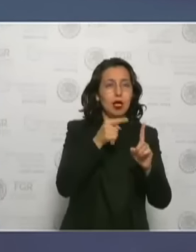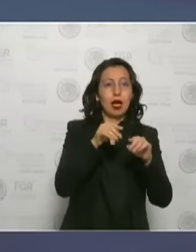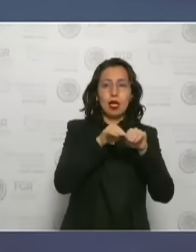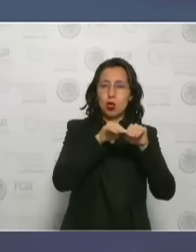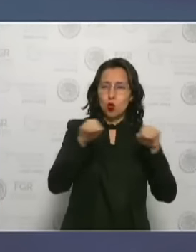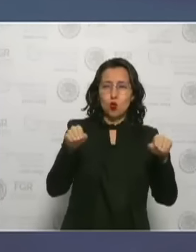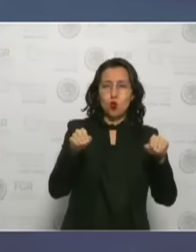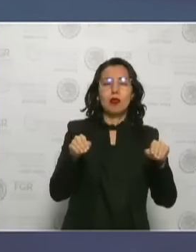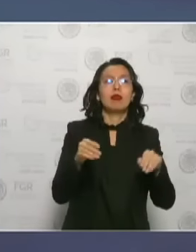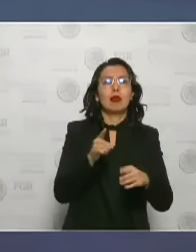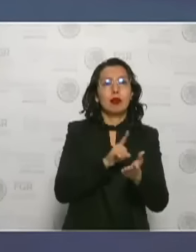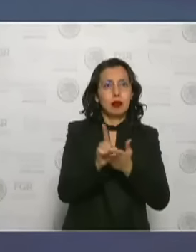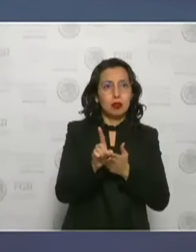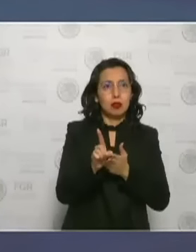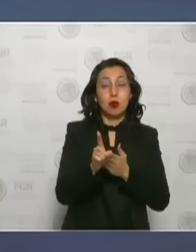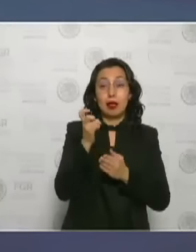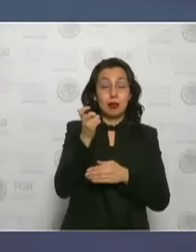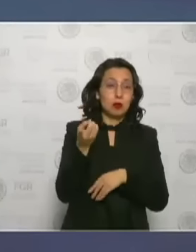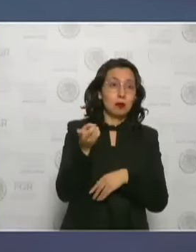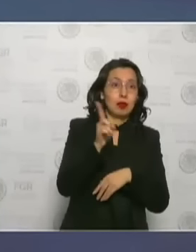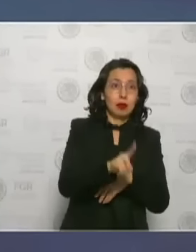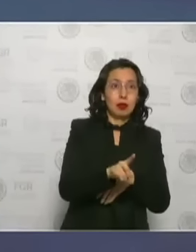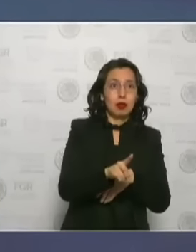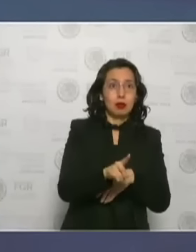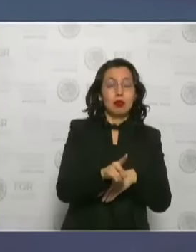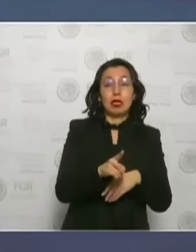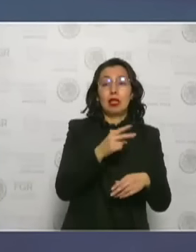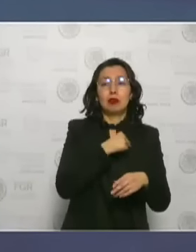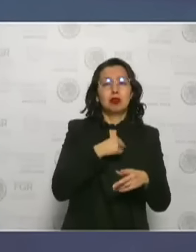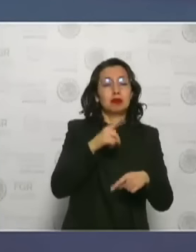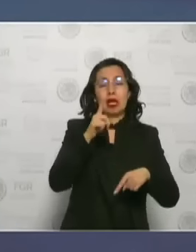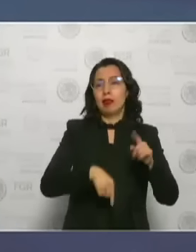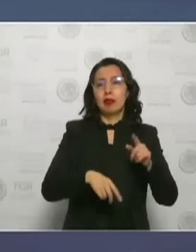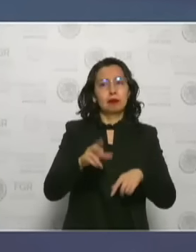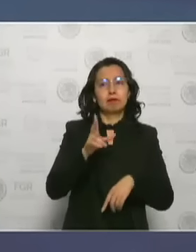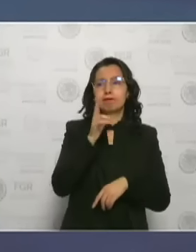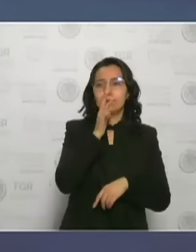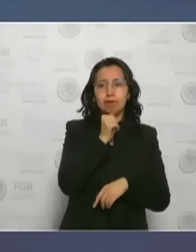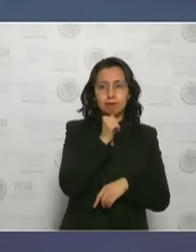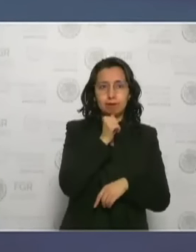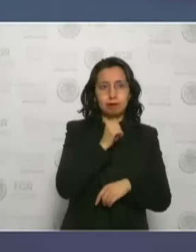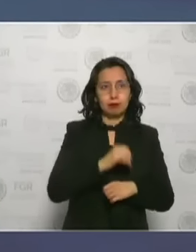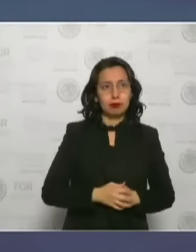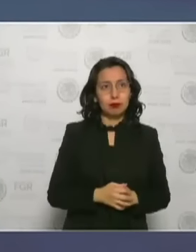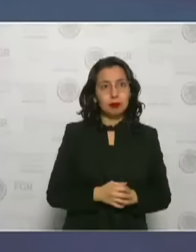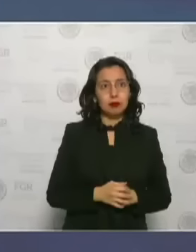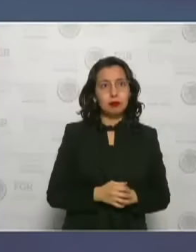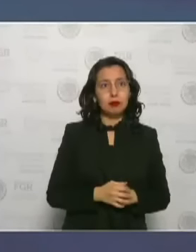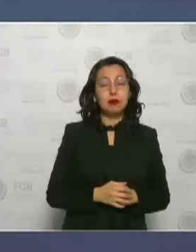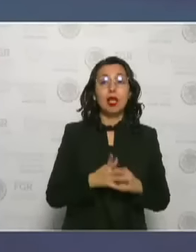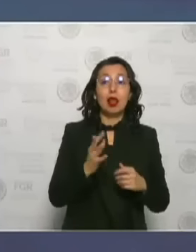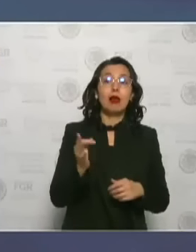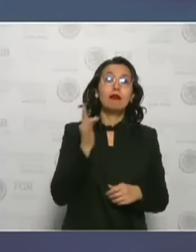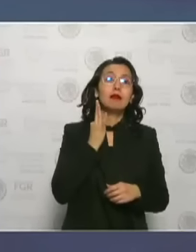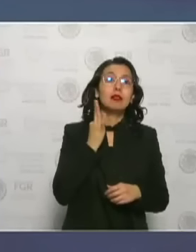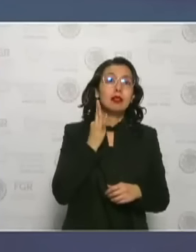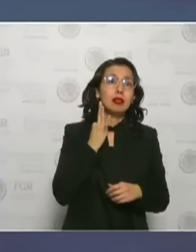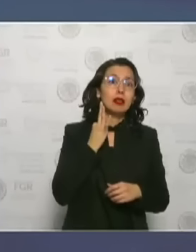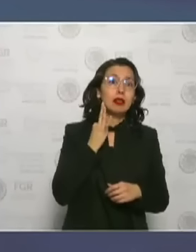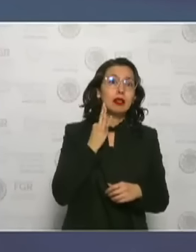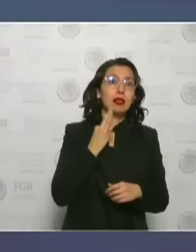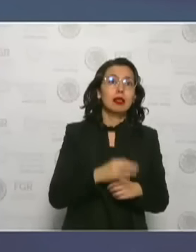de género como mandatos ineludibles, ya que en la que una fiscalía que aspera ser aspira a ser